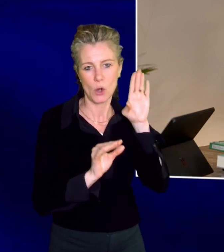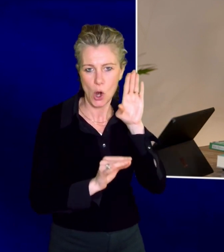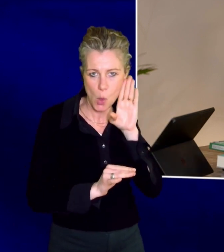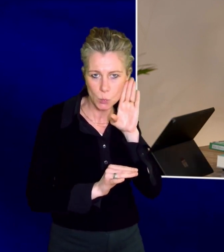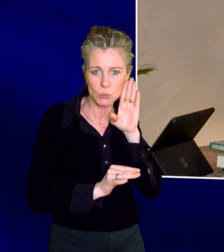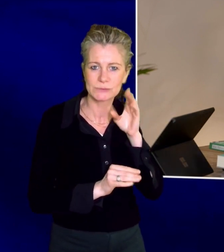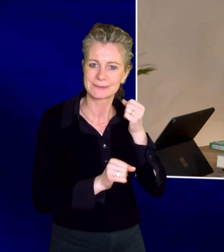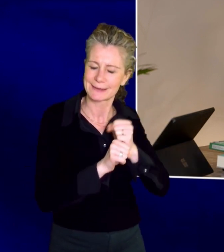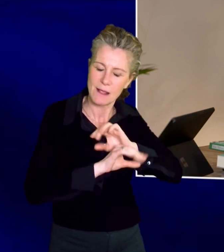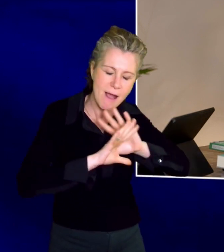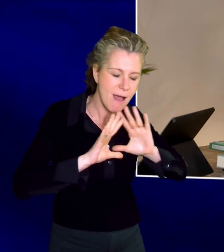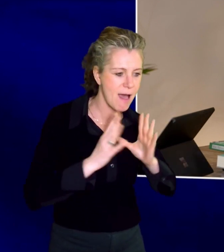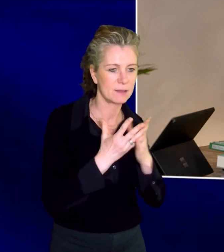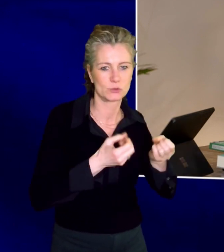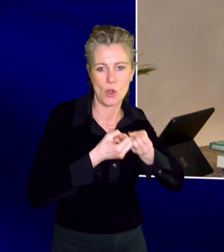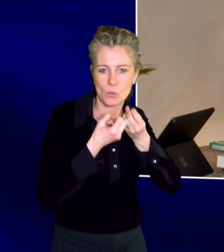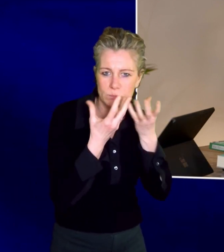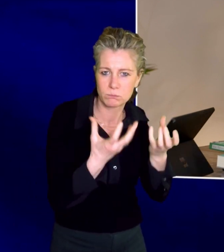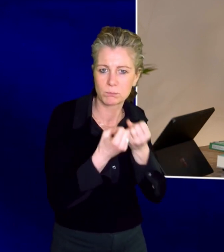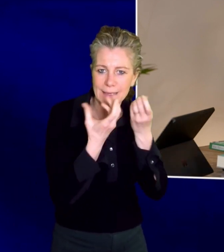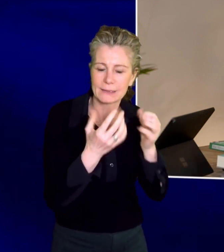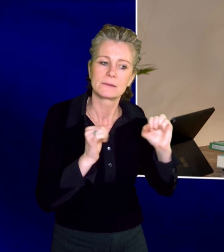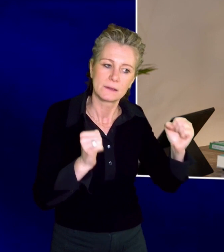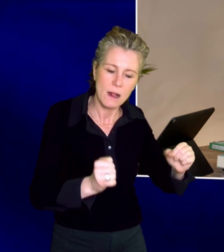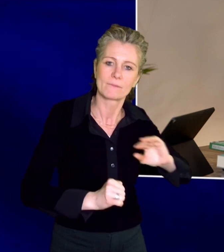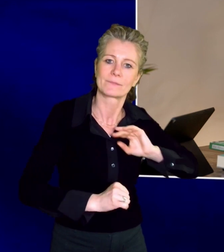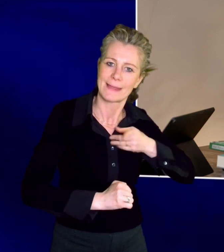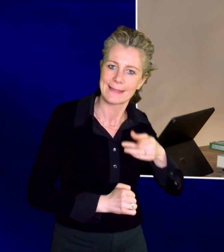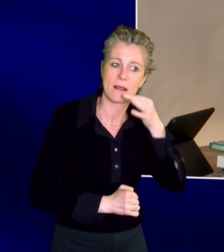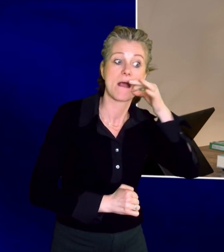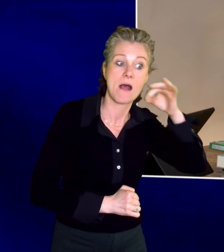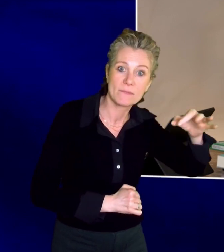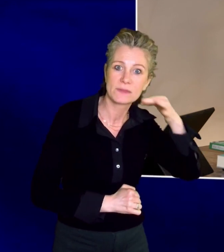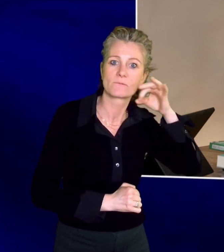en z'n antwoorden kan vinden op zijn vragen, door het luisterend contact.